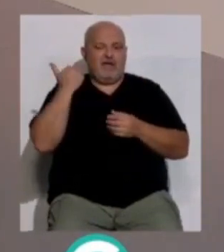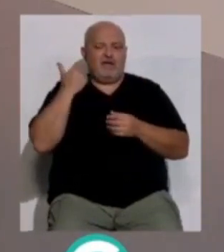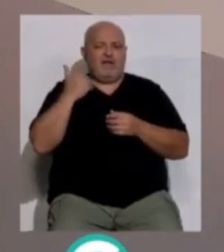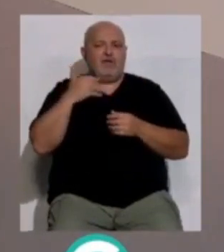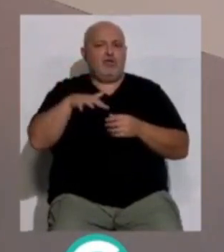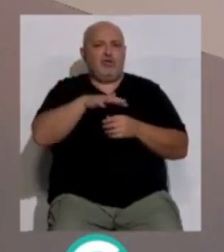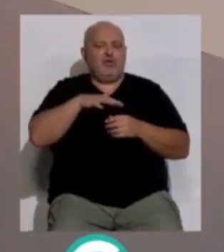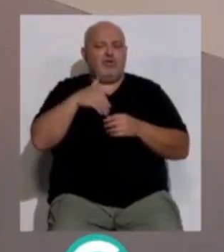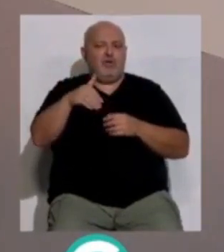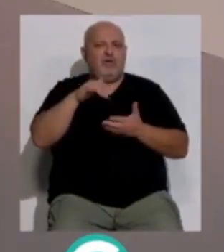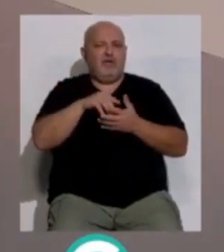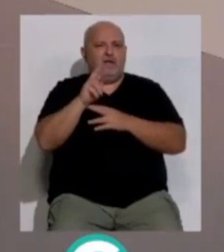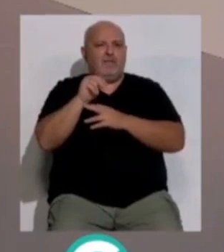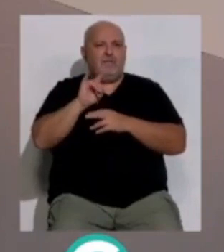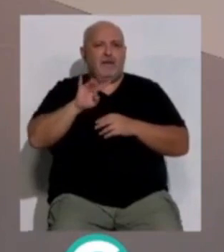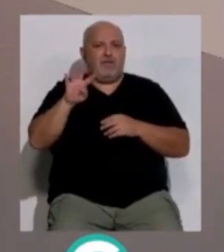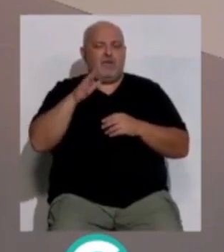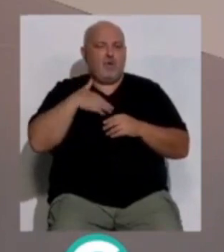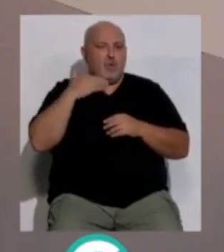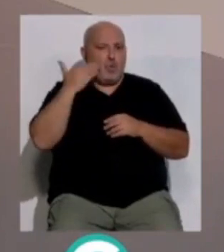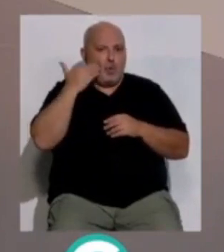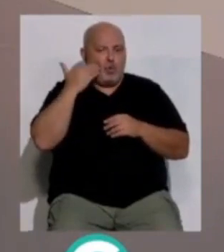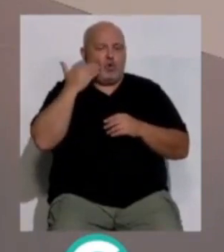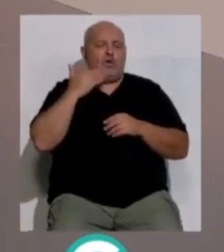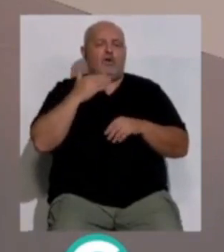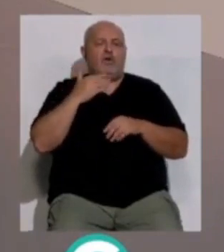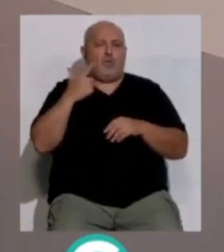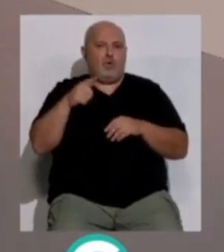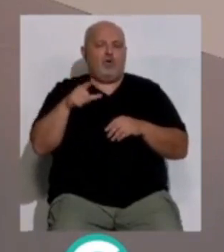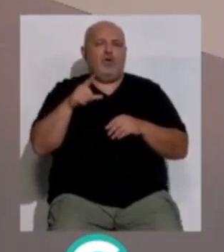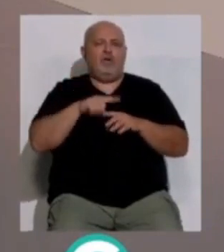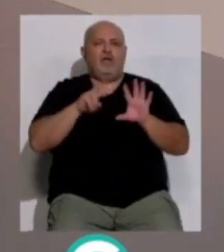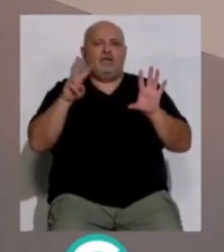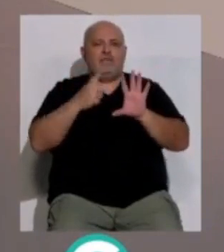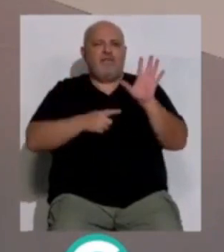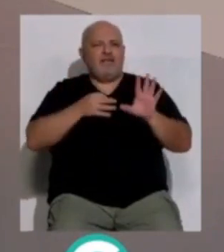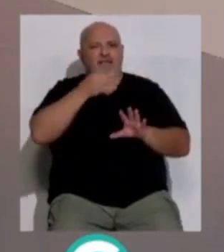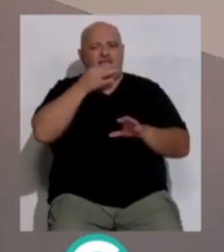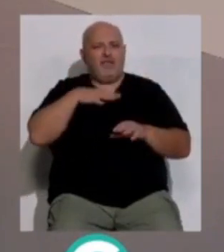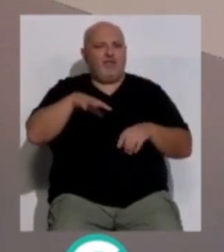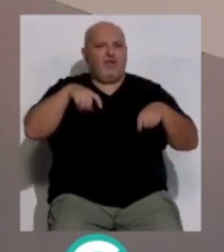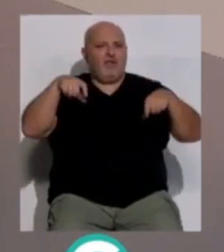va a disputar el próximo viernes 14 de Julio a partir de las 7:30 de la tarde en el municipal